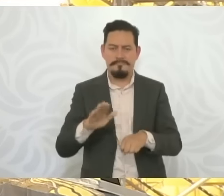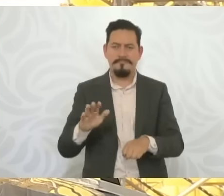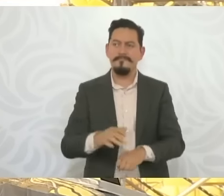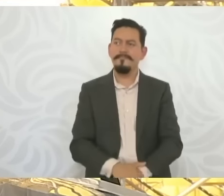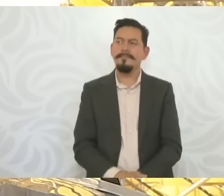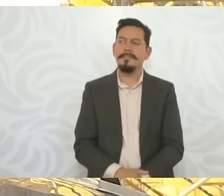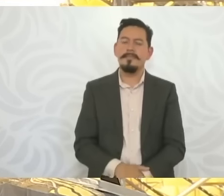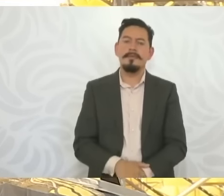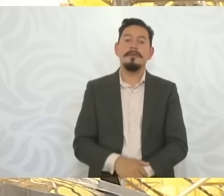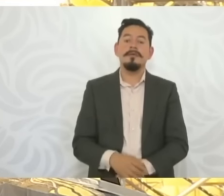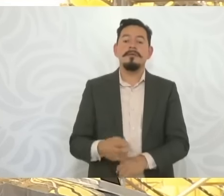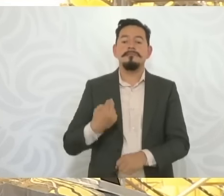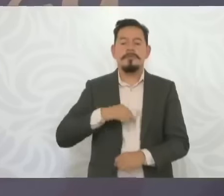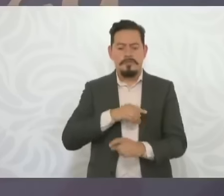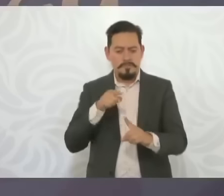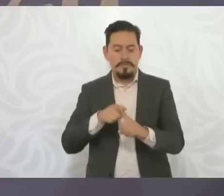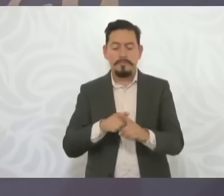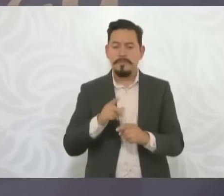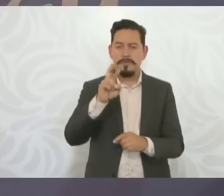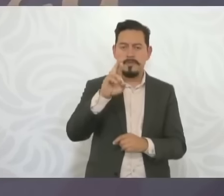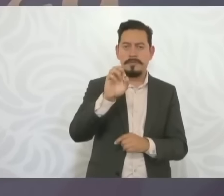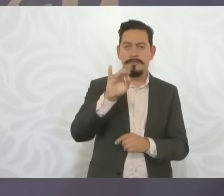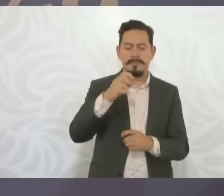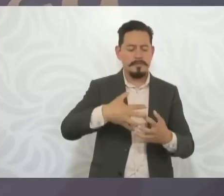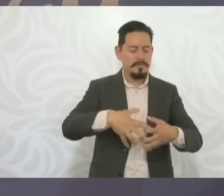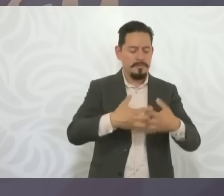Proces estamos más crudo en nuestras refinerías y la producción de combustibles limpios va en